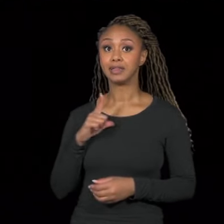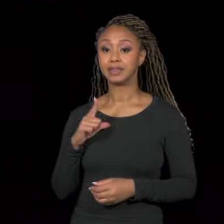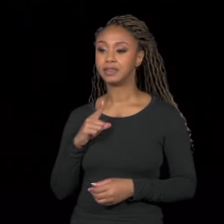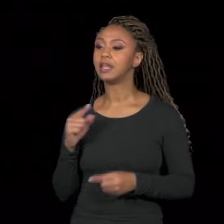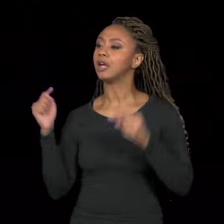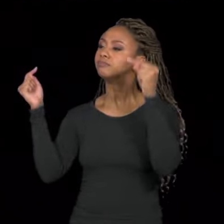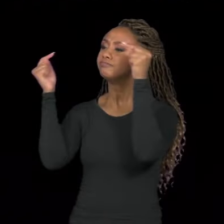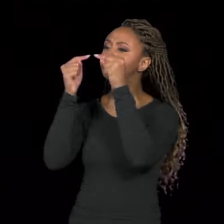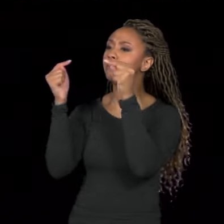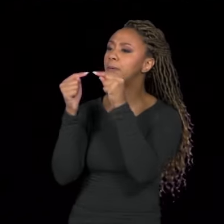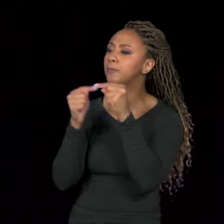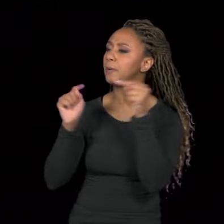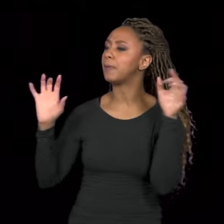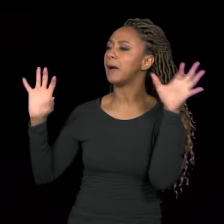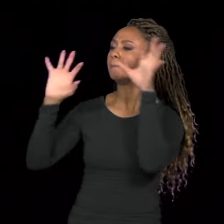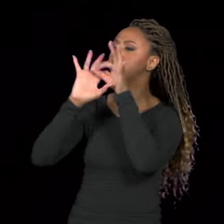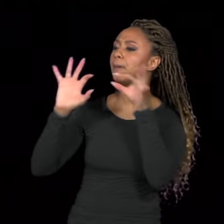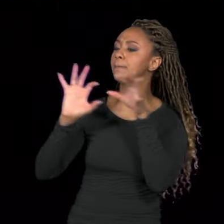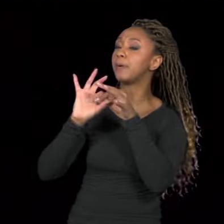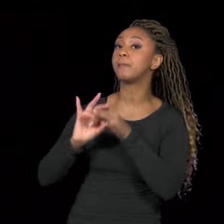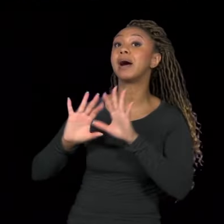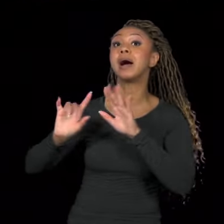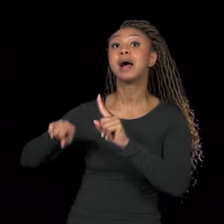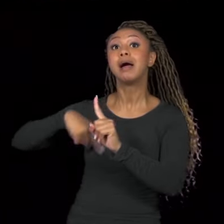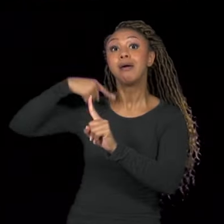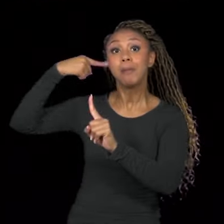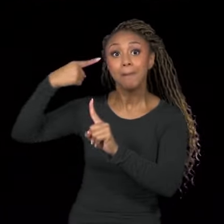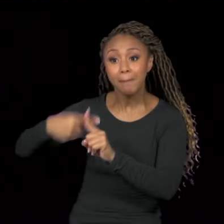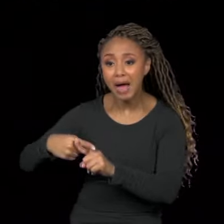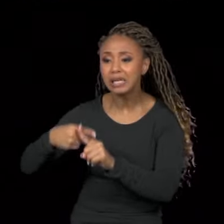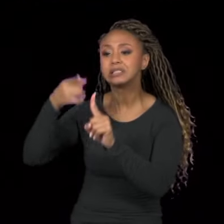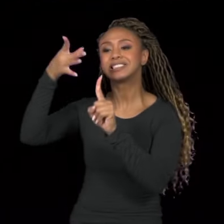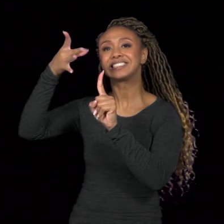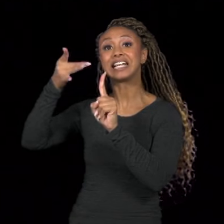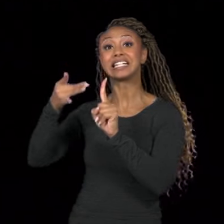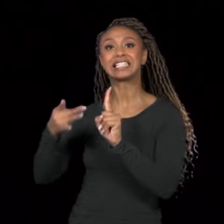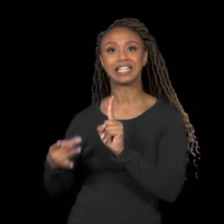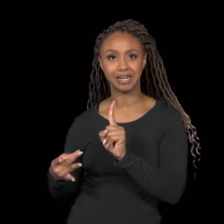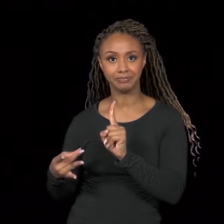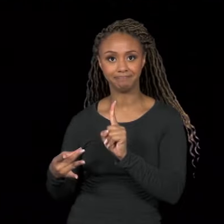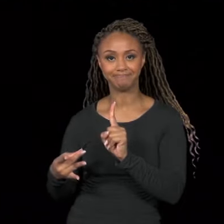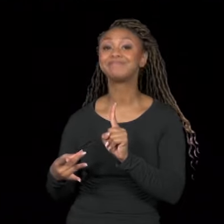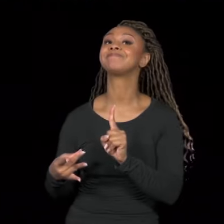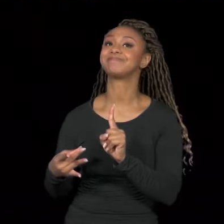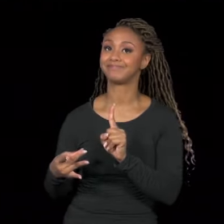ACONTECER DE EXISTIR UM RELACIONAMENTO E EU PRECISE DETERMINAR UM ATRIBUTO PARA AQUELE